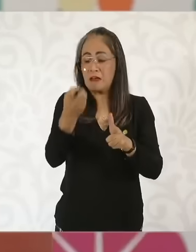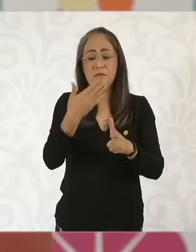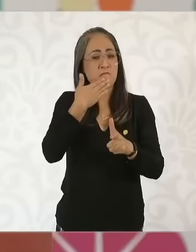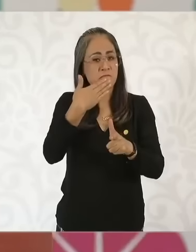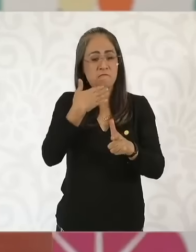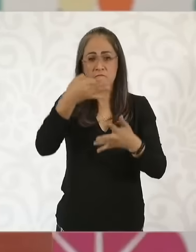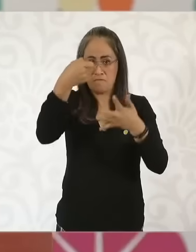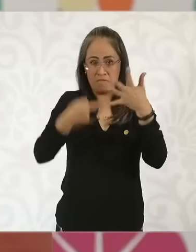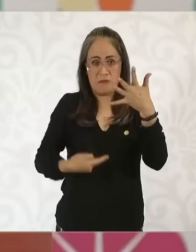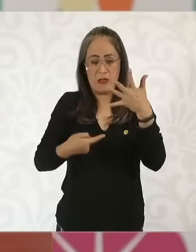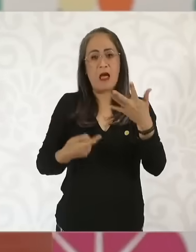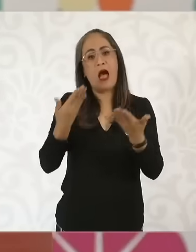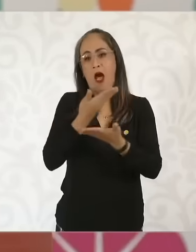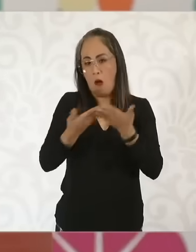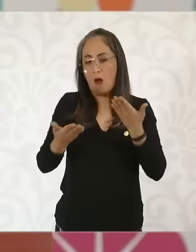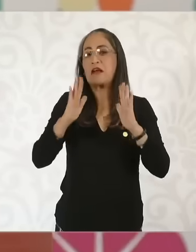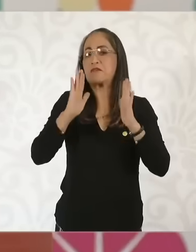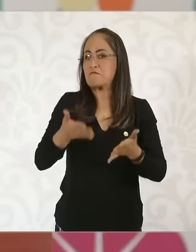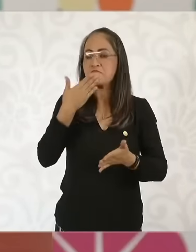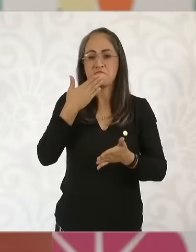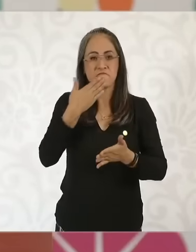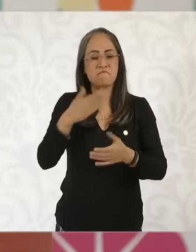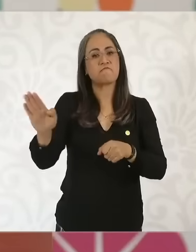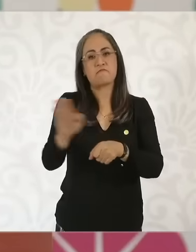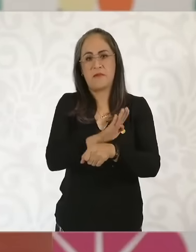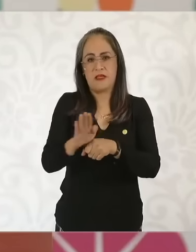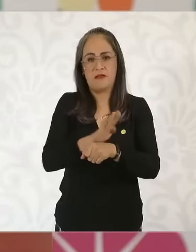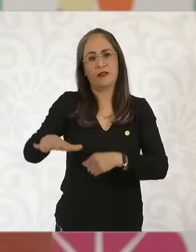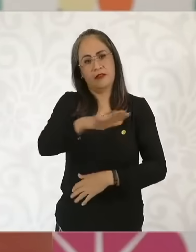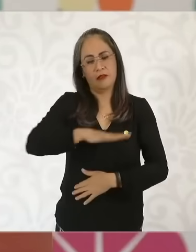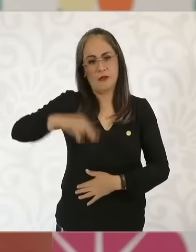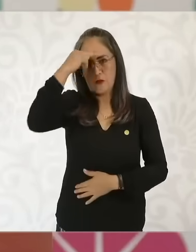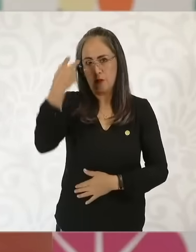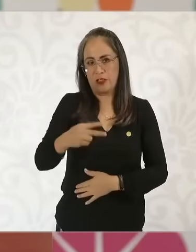que hasta ahora ha resultado altamente satisfactoria para México. Es un orgullo,